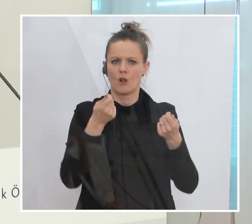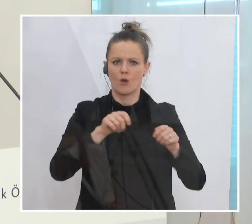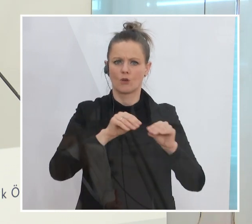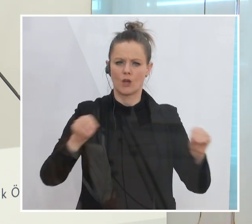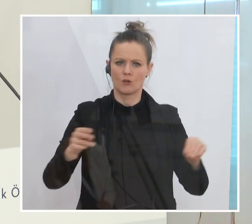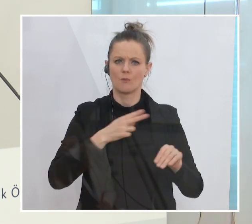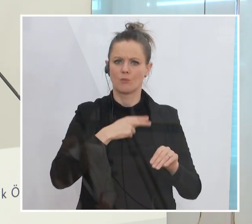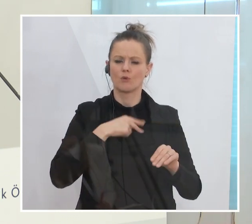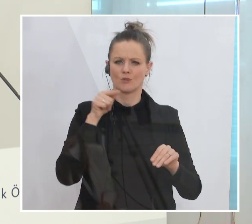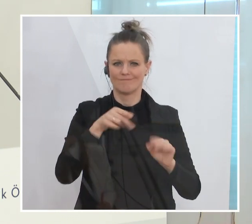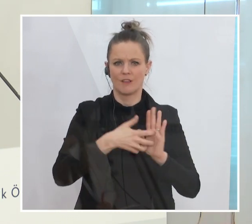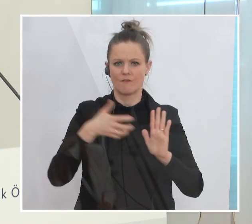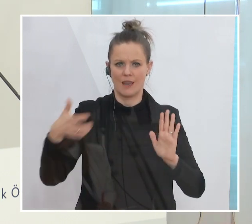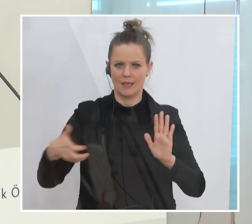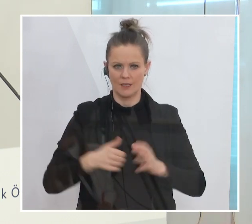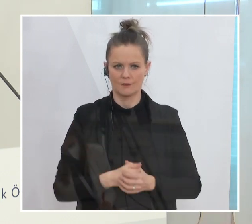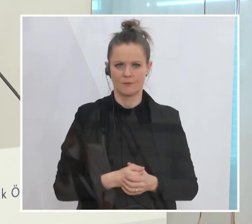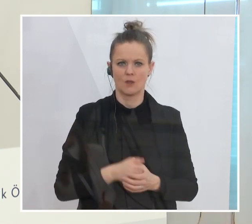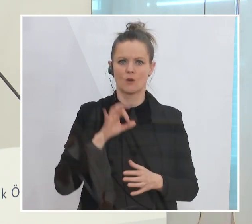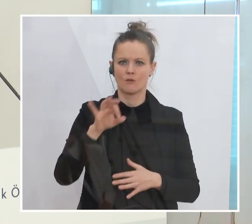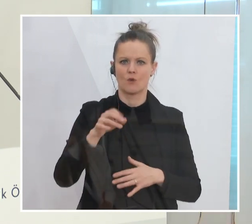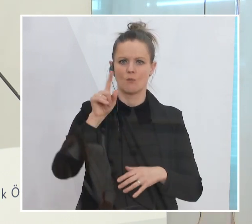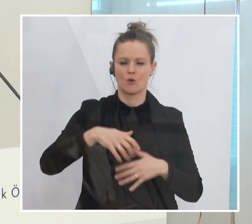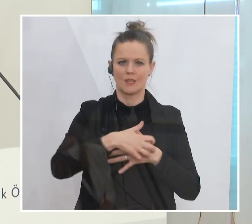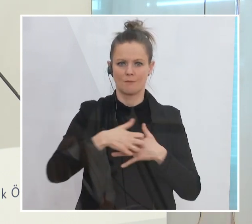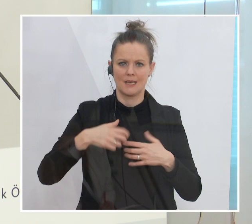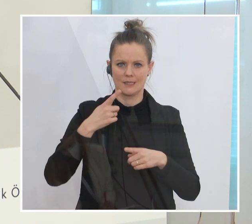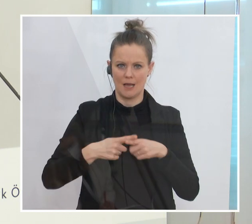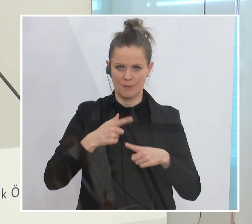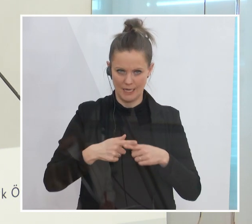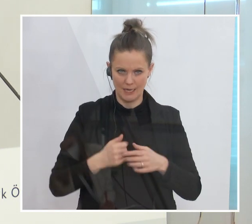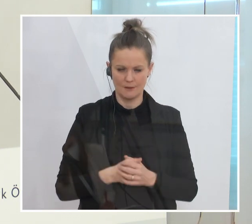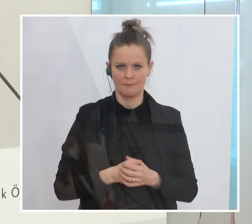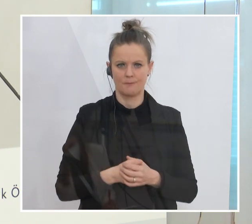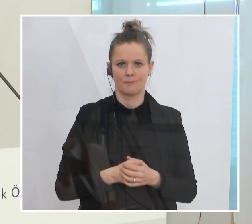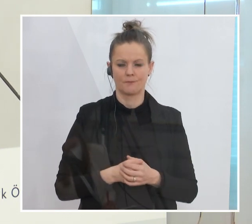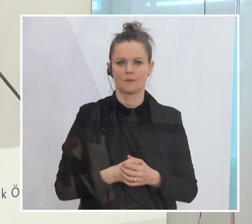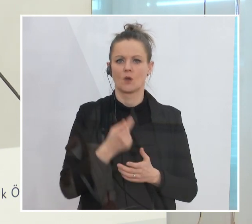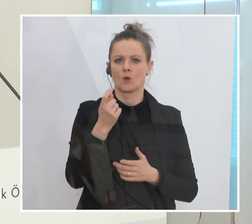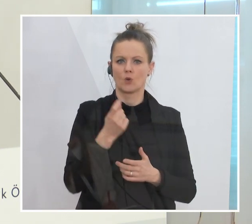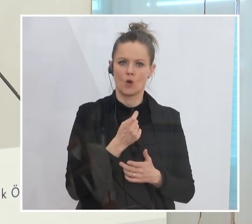weiter verlängern. Für die Monate März und April wird es eine weitere Sonderzahlung